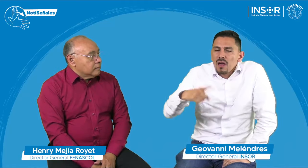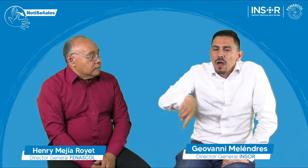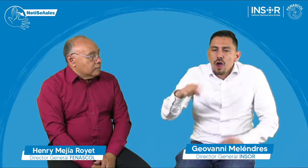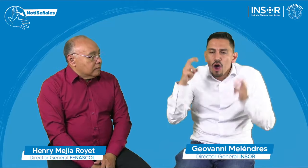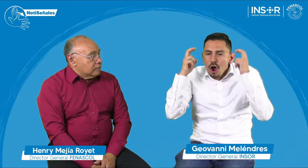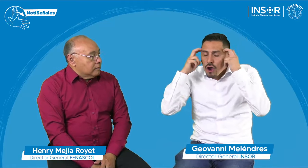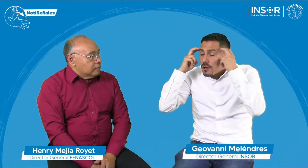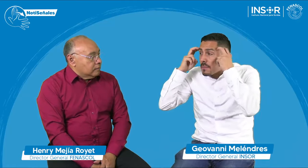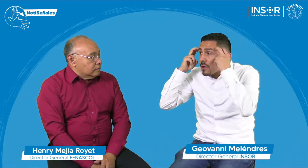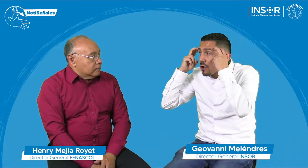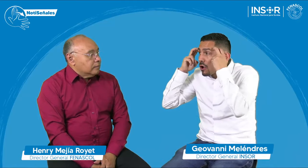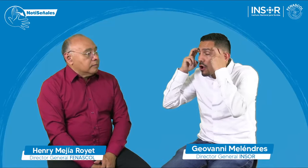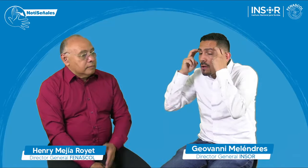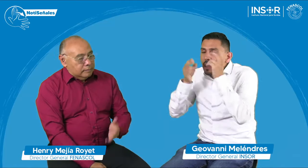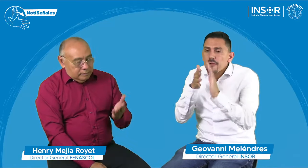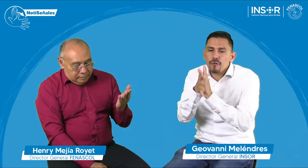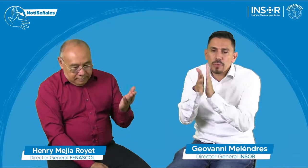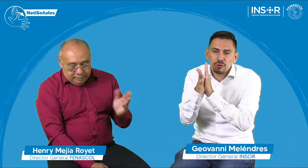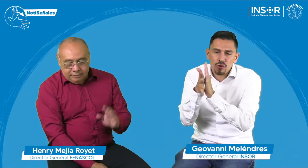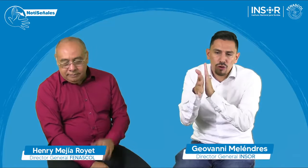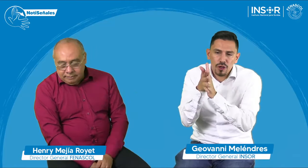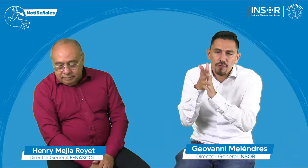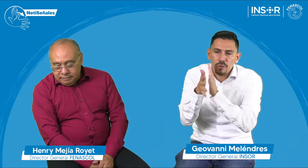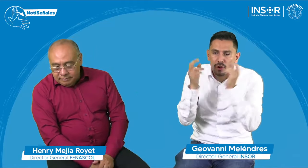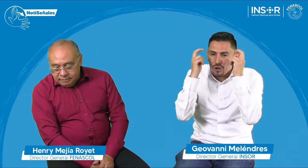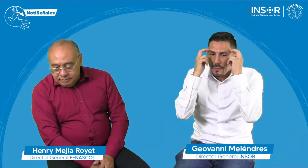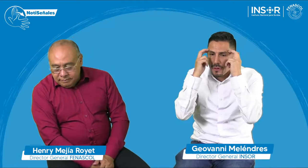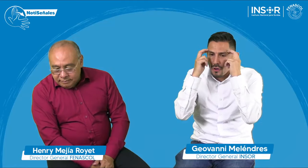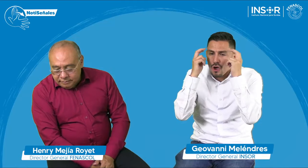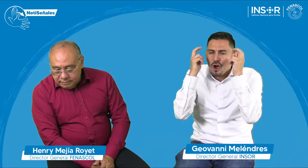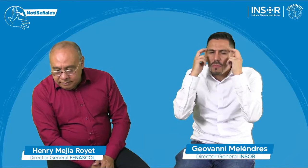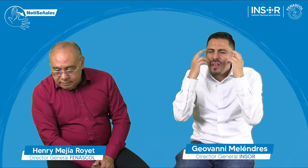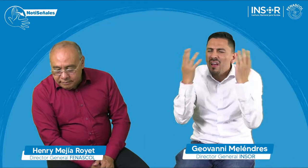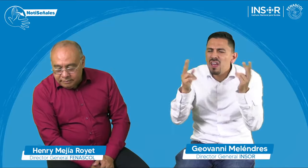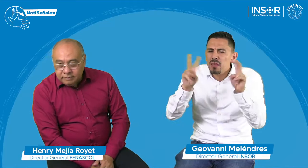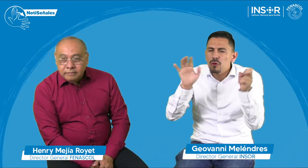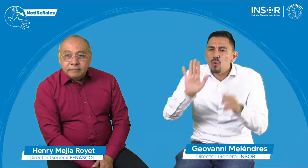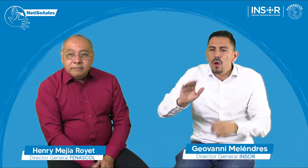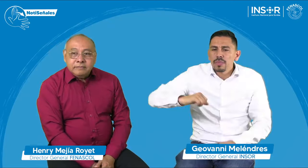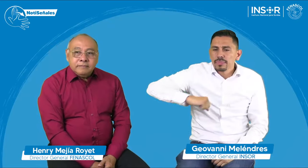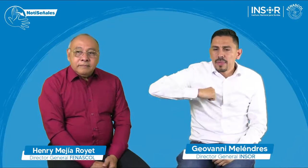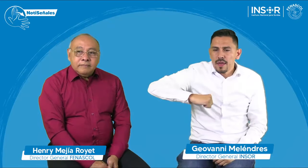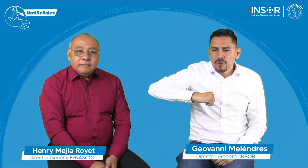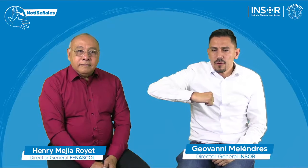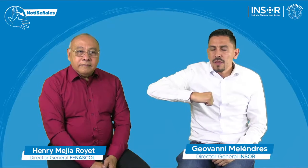importantes, pero sí queremos dar esos conocimientos a los